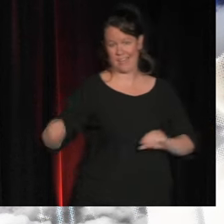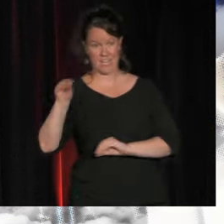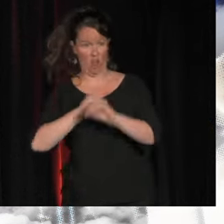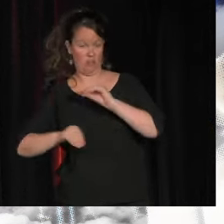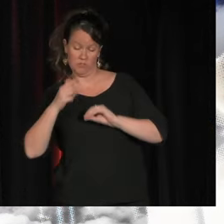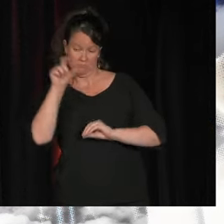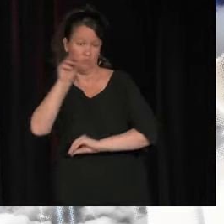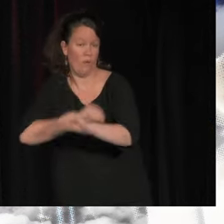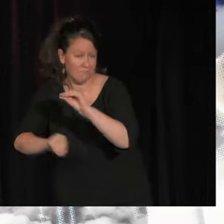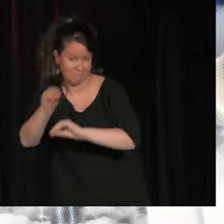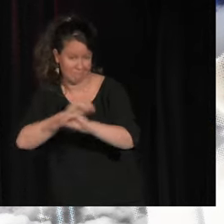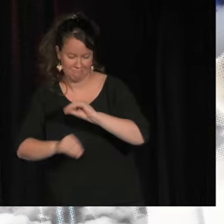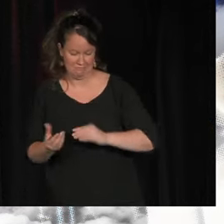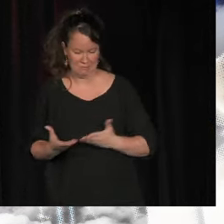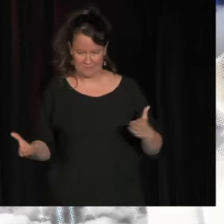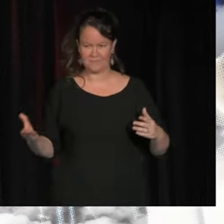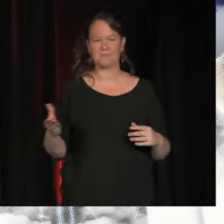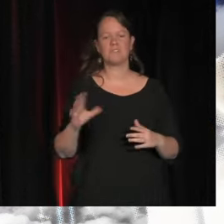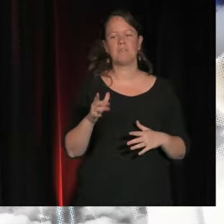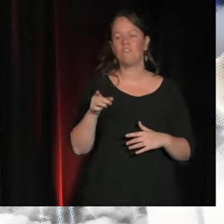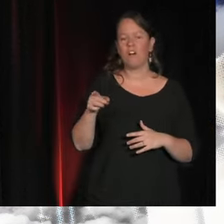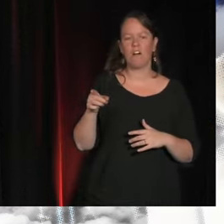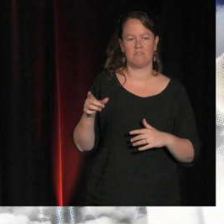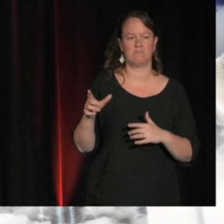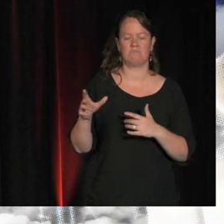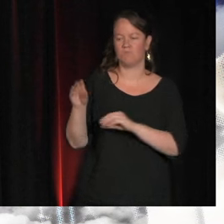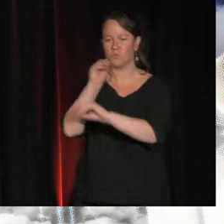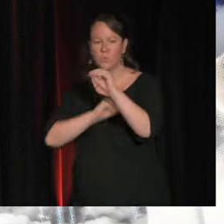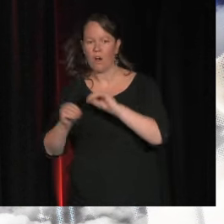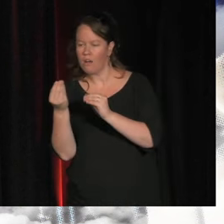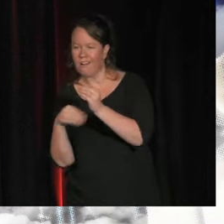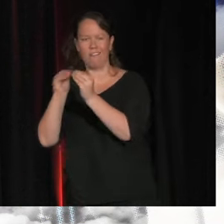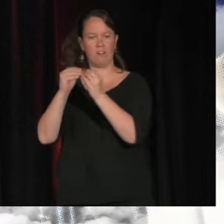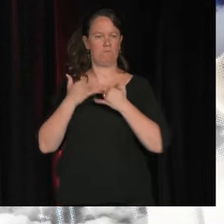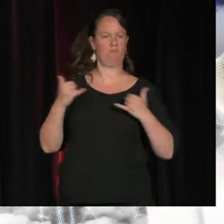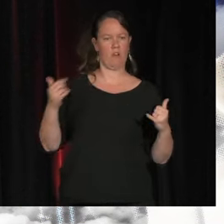Et parfois, ils ont des capacités qui permettent de sortir des alliés de la panade.